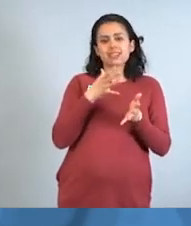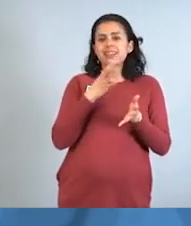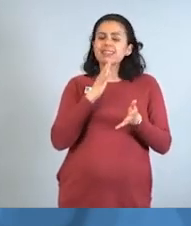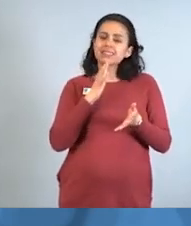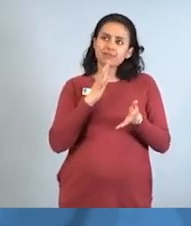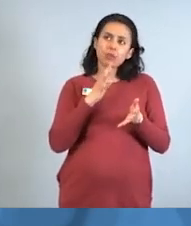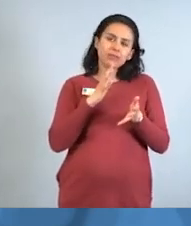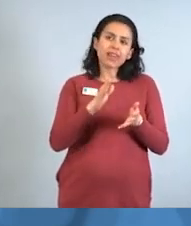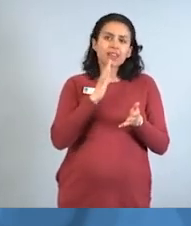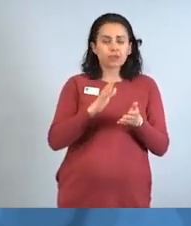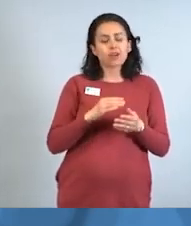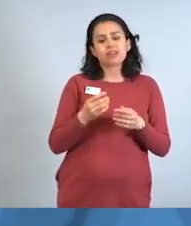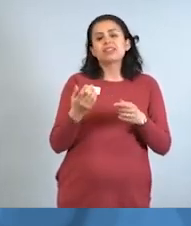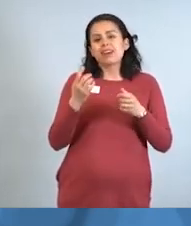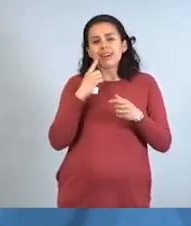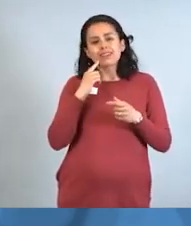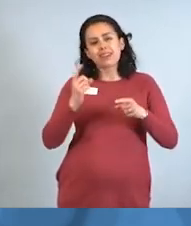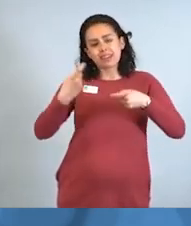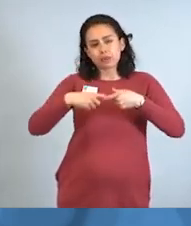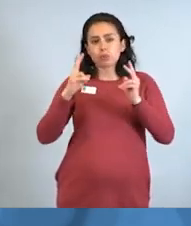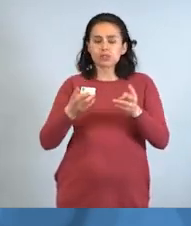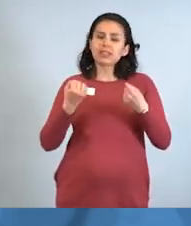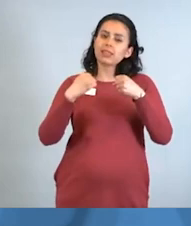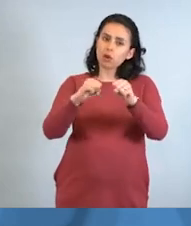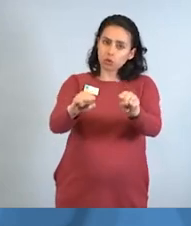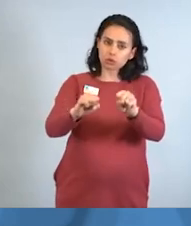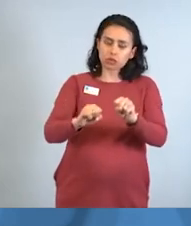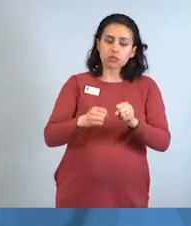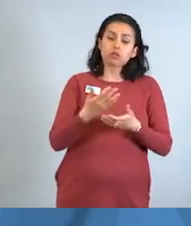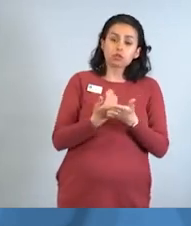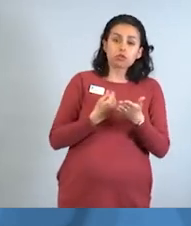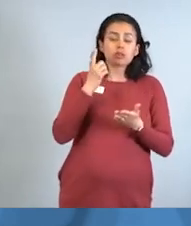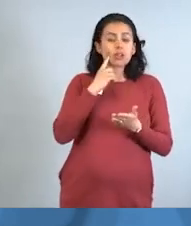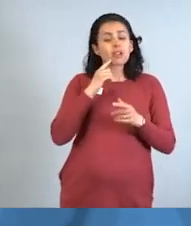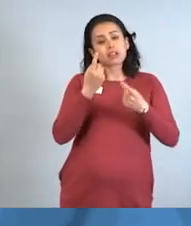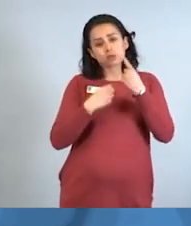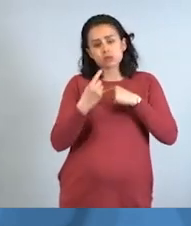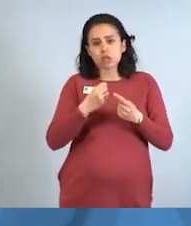koska on aina kysymys hyötyjen ja haittojen välisestä suhteesta.